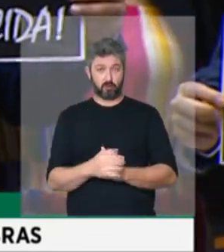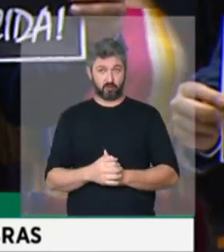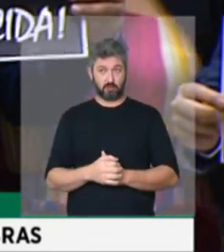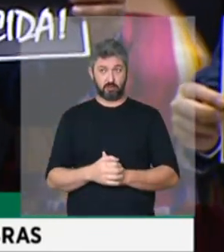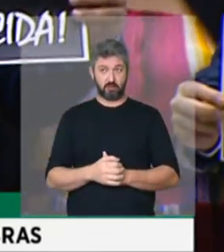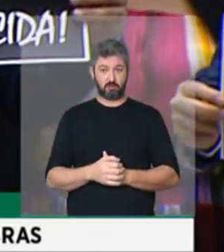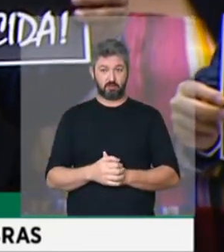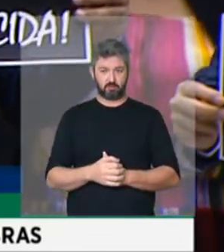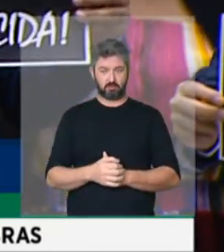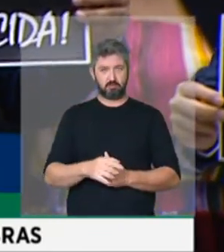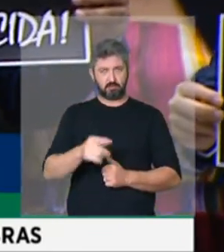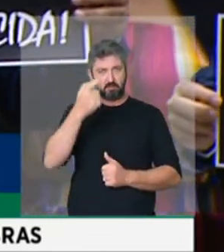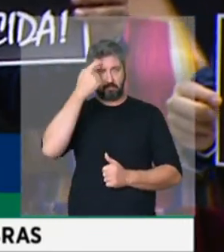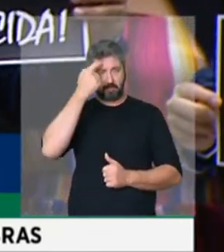HOJE OU SE ELA SAI DE PAUTA.